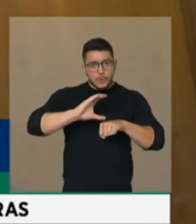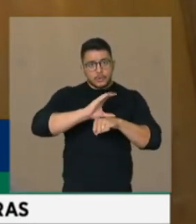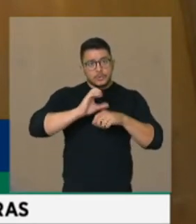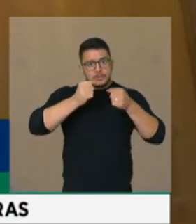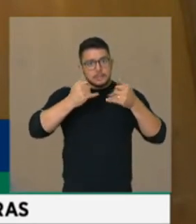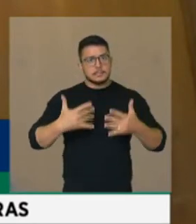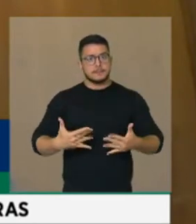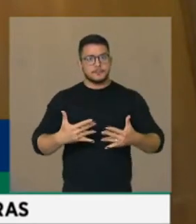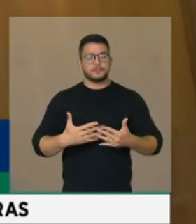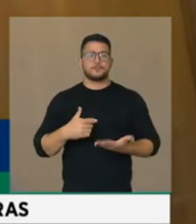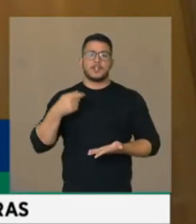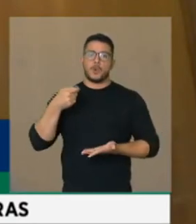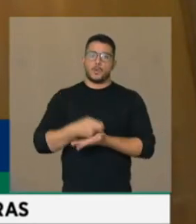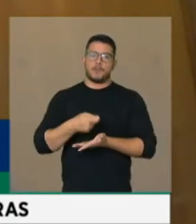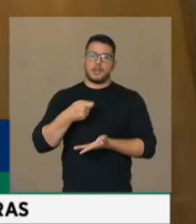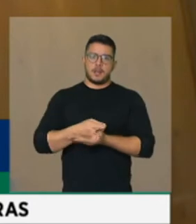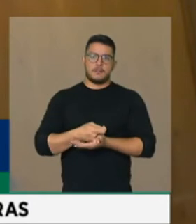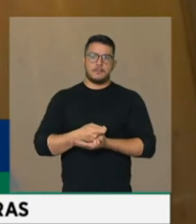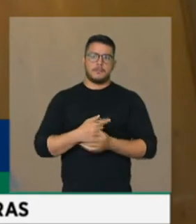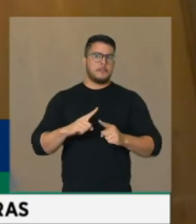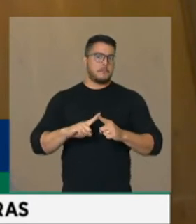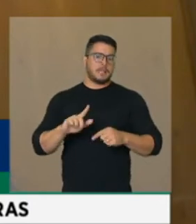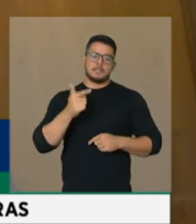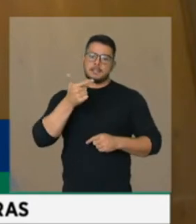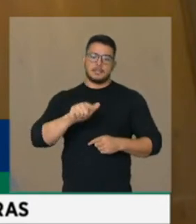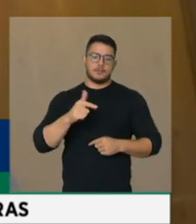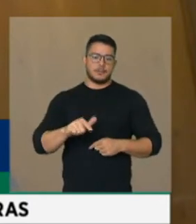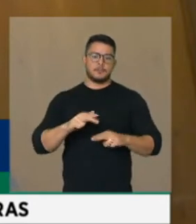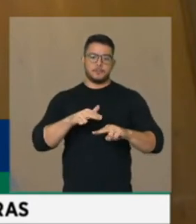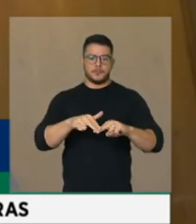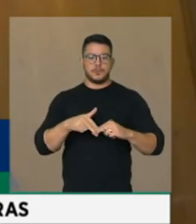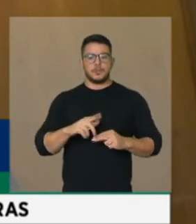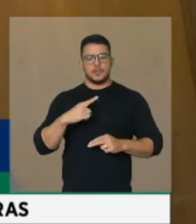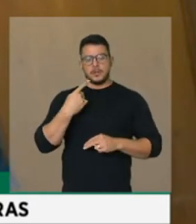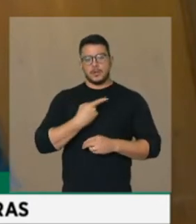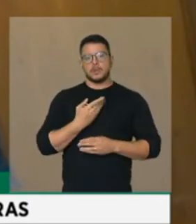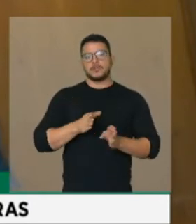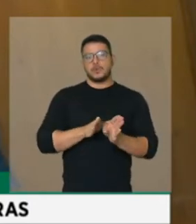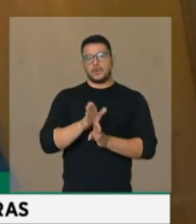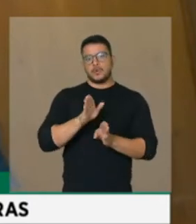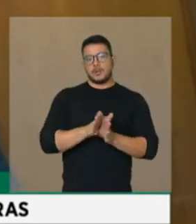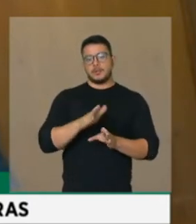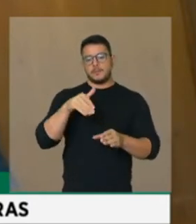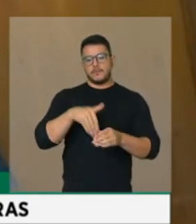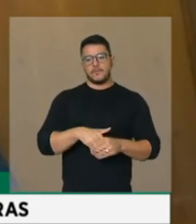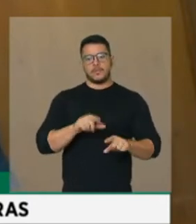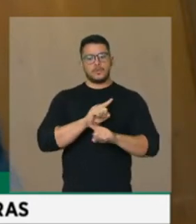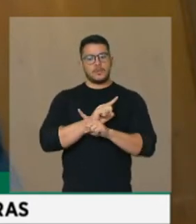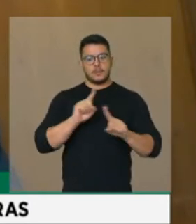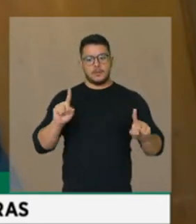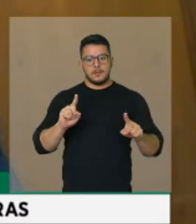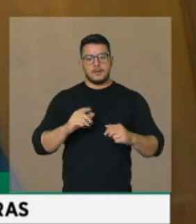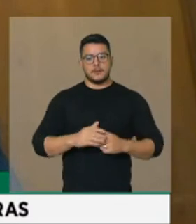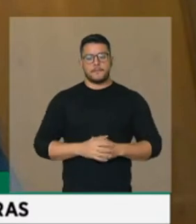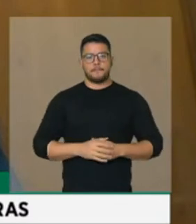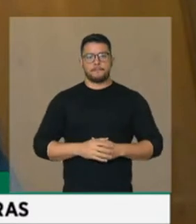É INCONSTITUCIONAL UMA VEZ QUE VAI COLOCAR EM RISCO ESSA SOBERANIA. SEGUNDO, A TRAMITAÇÃO ELA DEVE SER FEITA ATRAVÀS DE UMA COMISSÃO MISTA. É ISSO QUE